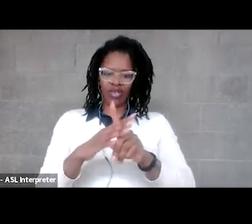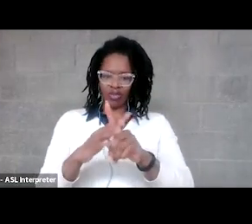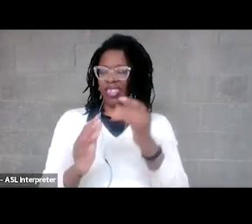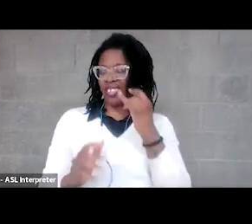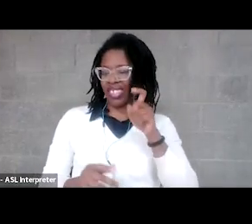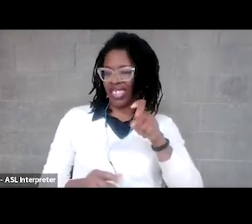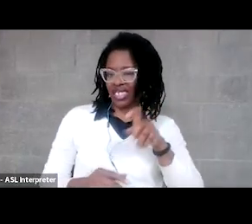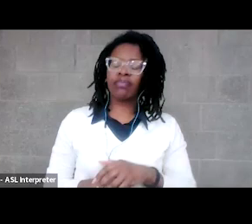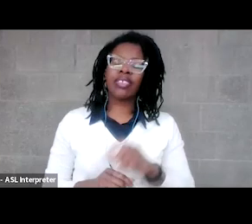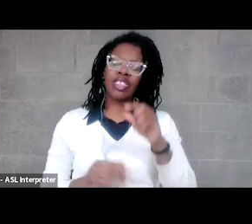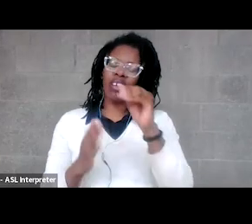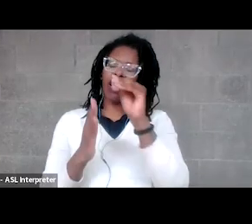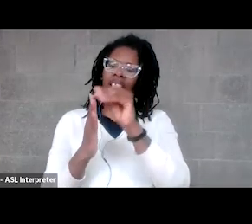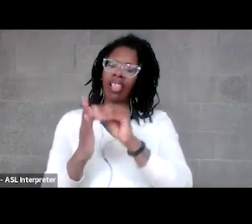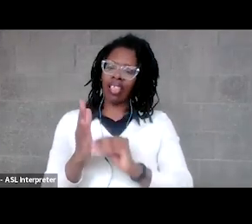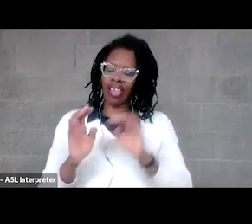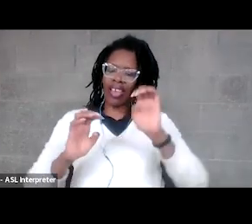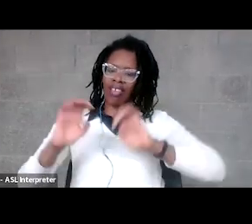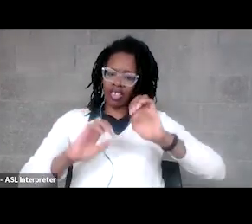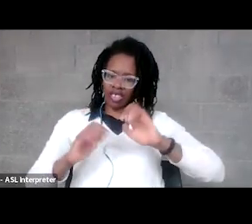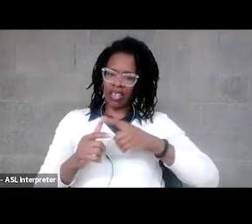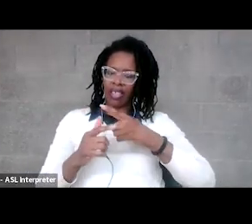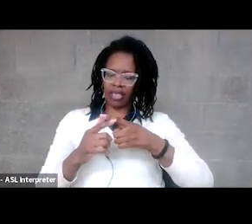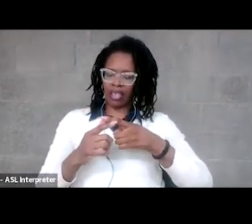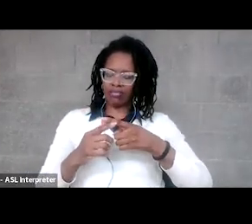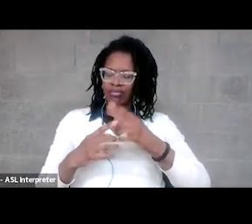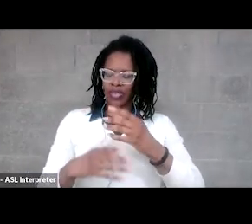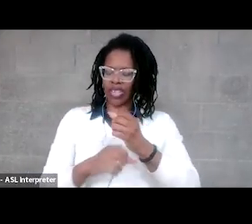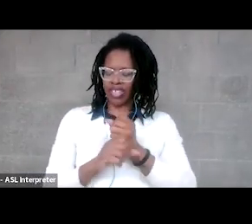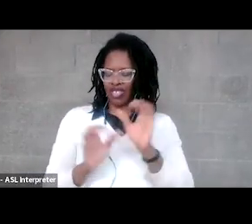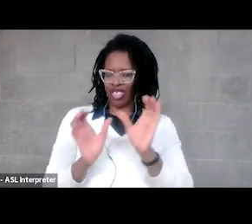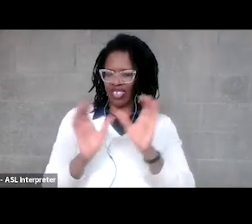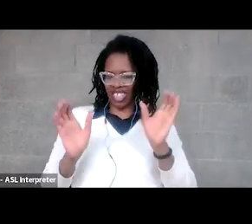Así que deben completar la evaluación para obtener el certificado de asistencia.